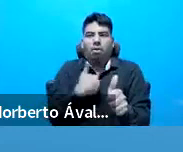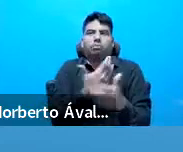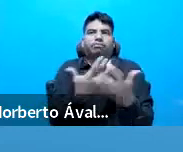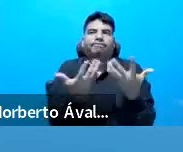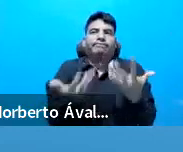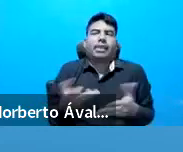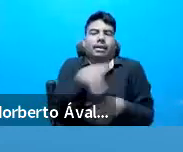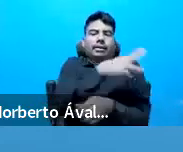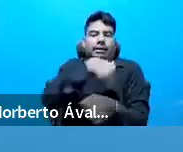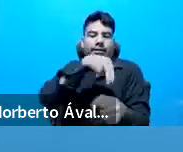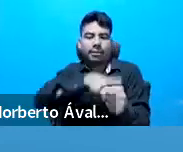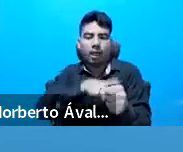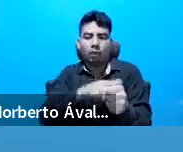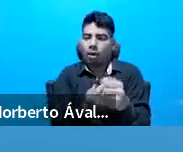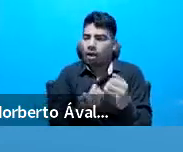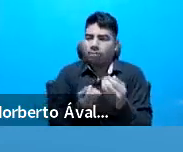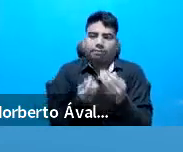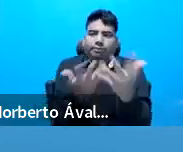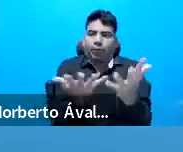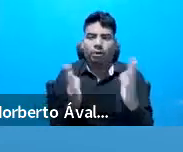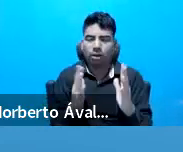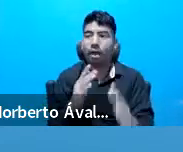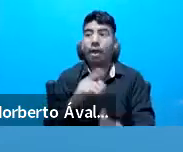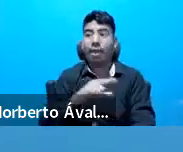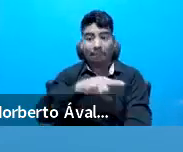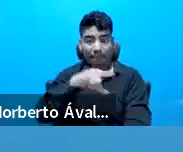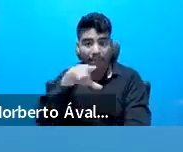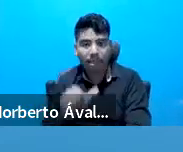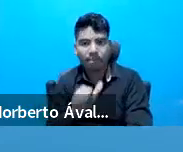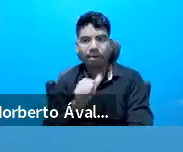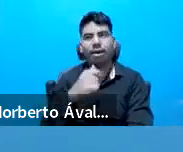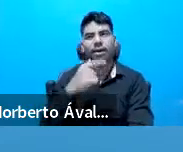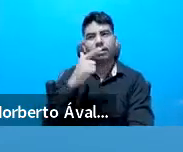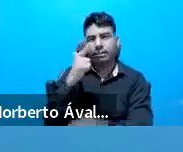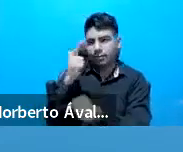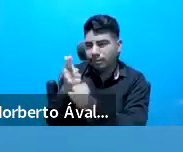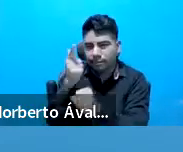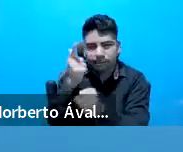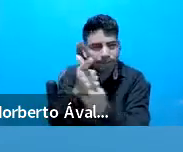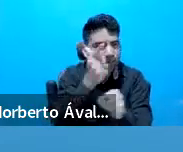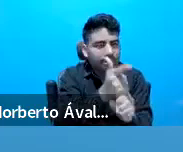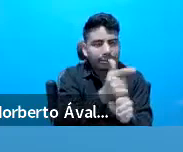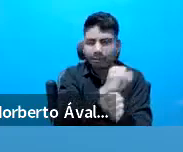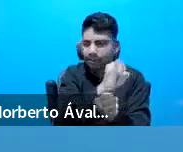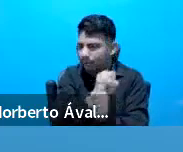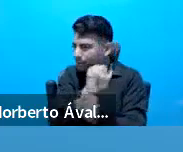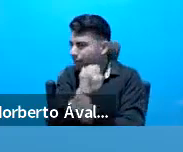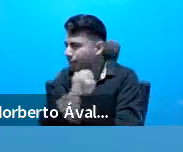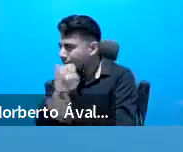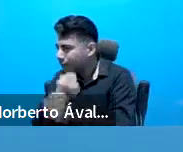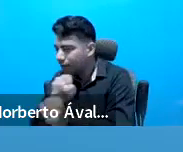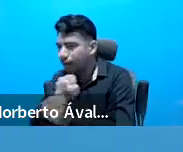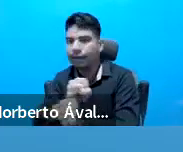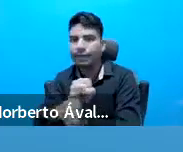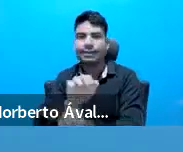ntidos Entonces indagando, nos dimos. agando. Nos dimos cuenta que justo se